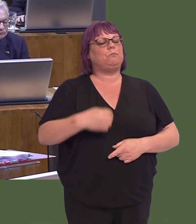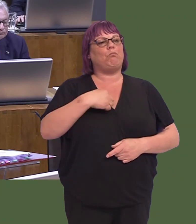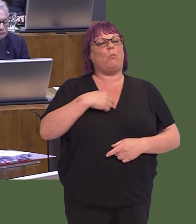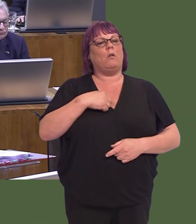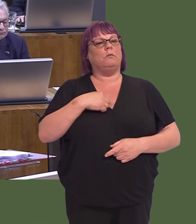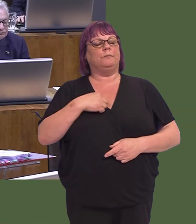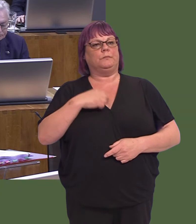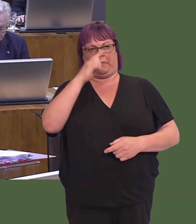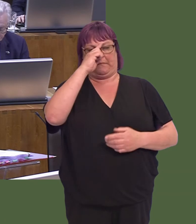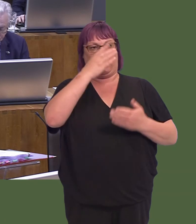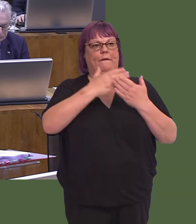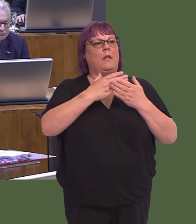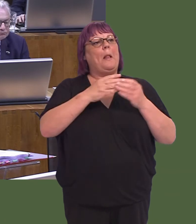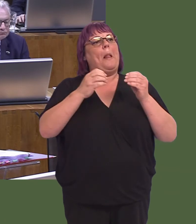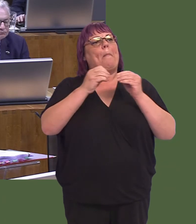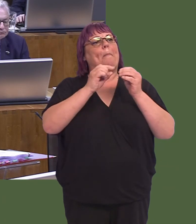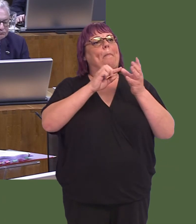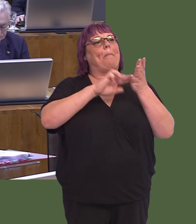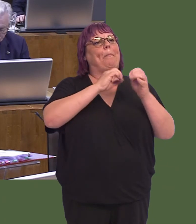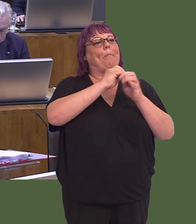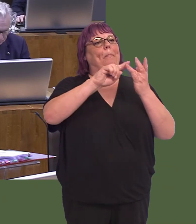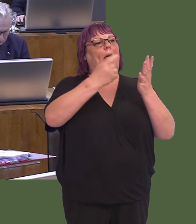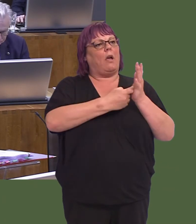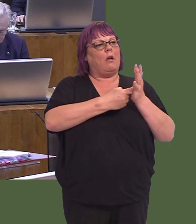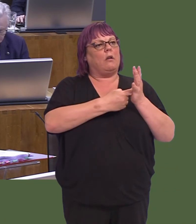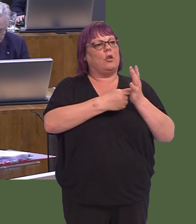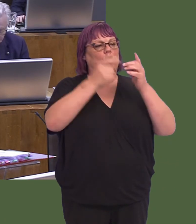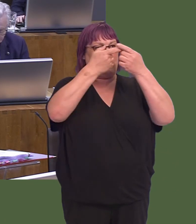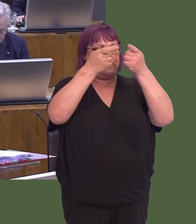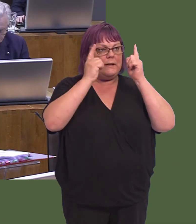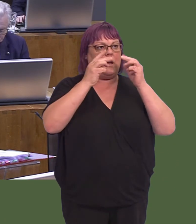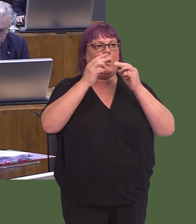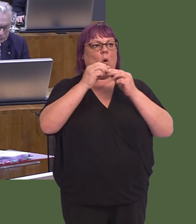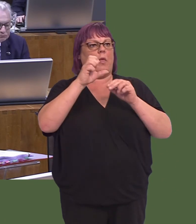gynnig mwy o gyfleoedd ar gyfer addysg a hyfforddiant meddygol yn y gogledd.